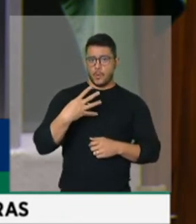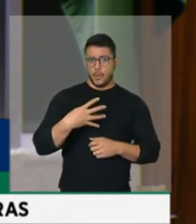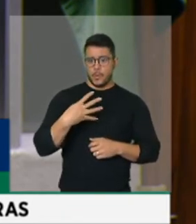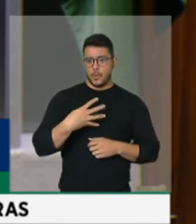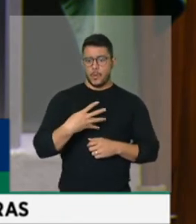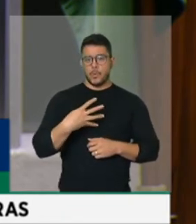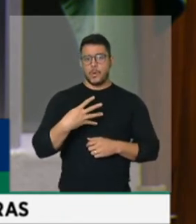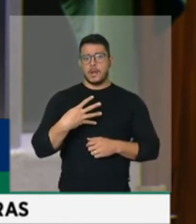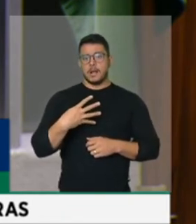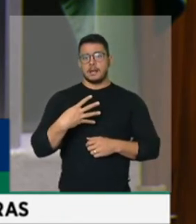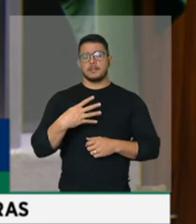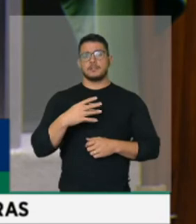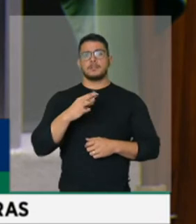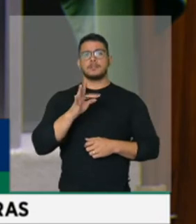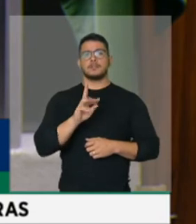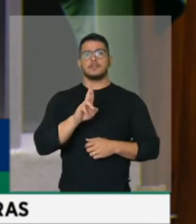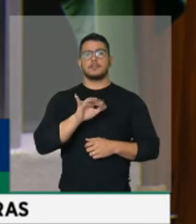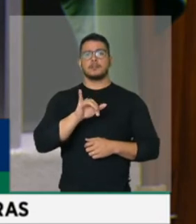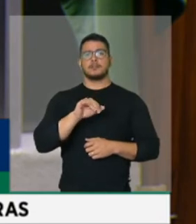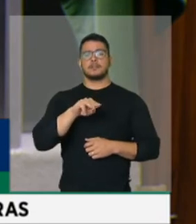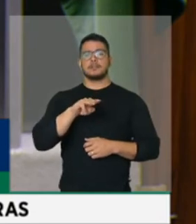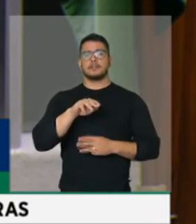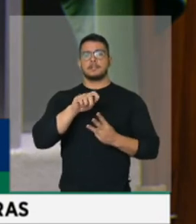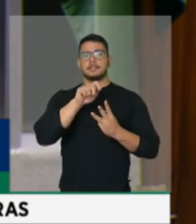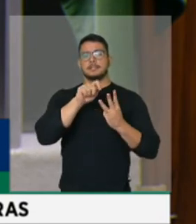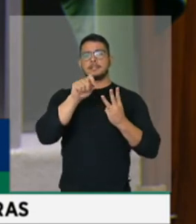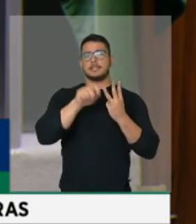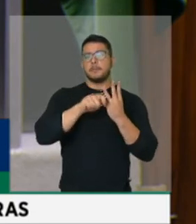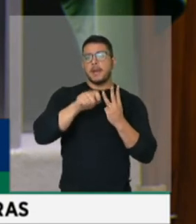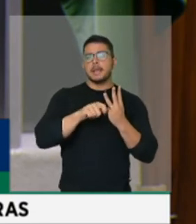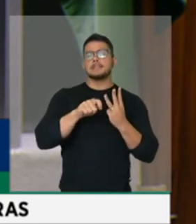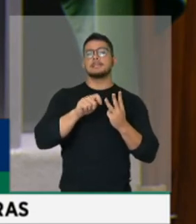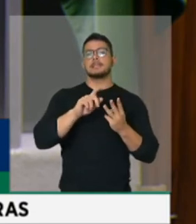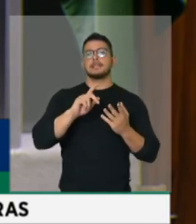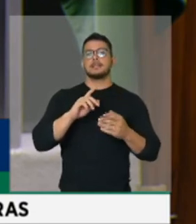DECISÃO DA AGÊNCIA NACIONAL ANEEL. PORTANTO, SENHOR PRESIDENTE, UM OUTRO DADO FUNDAMENTAL NO QUARTO